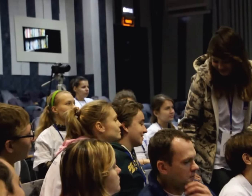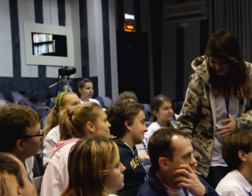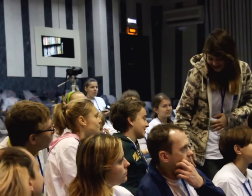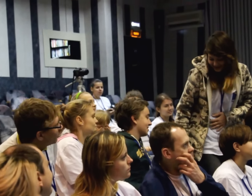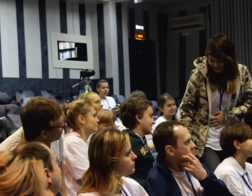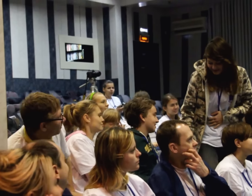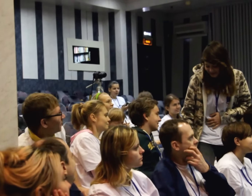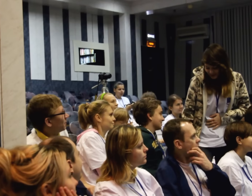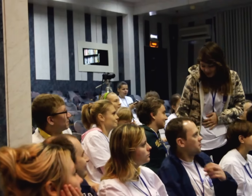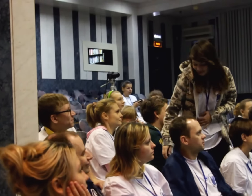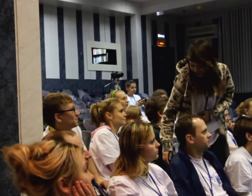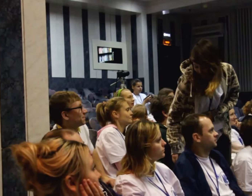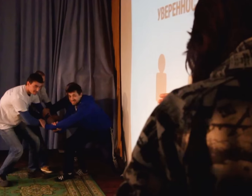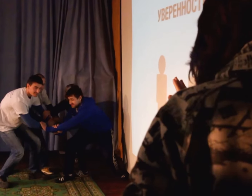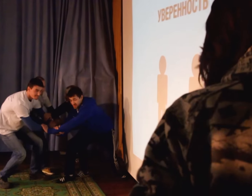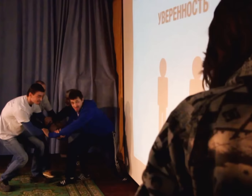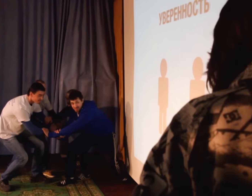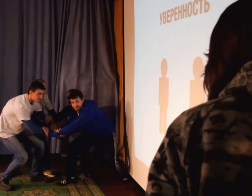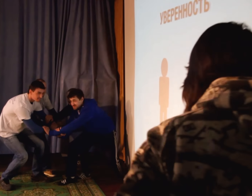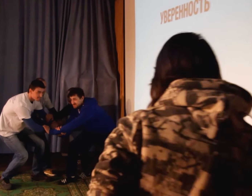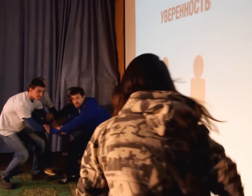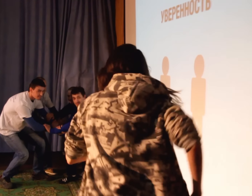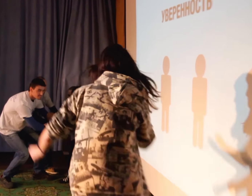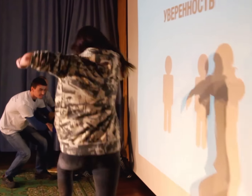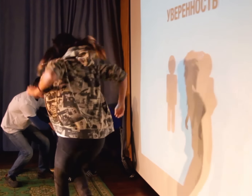что они не лыком шиты.